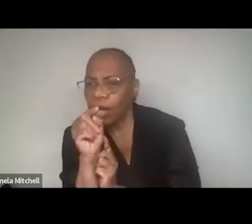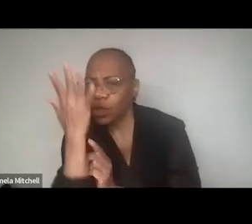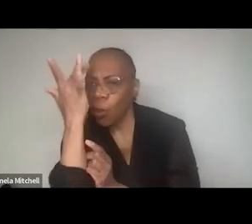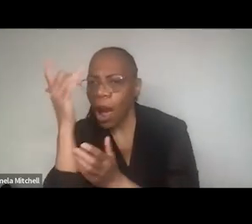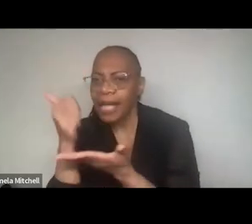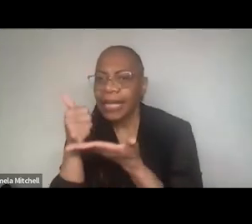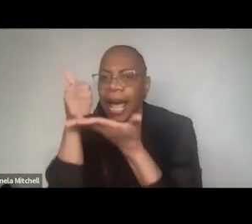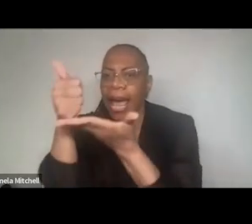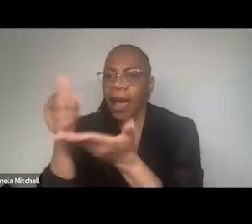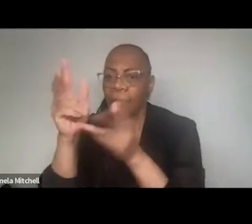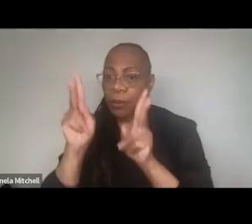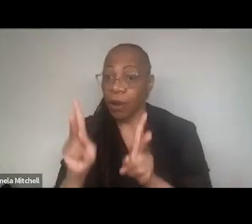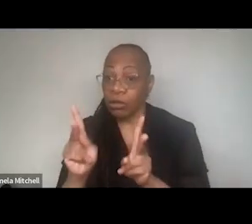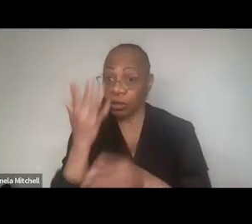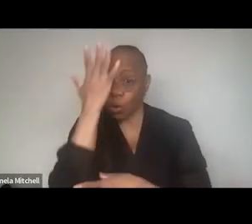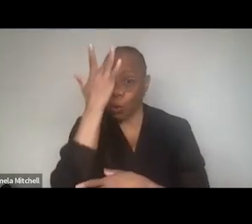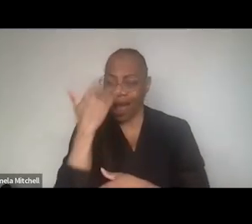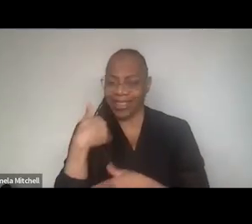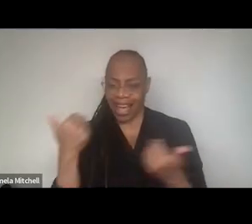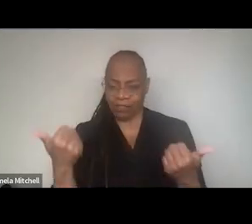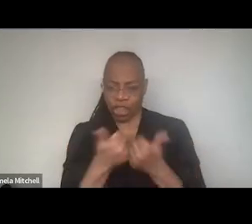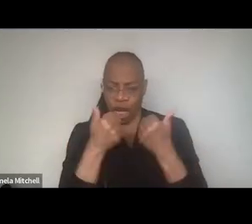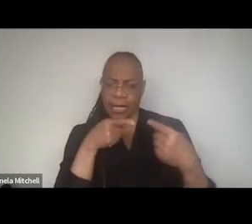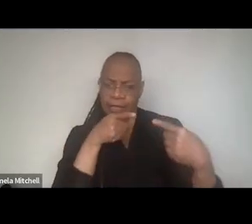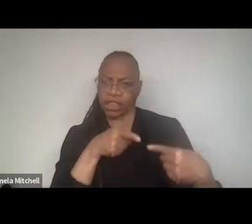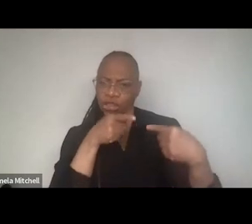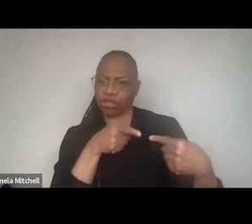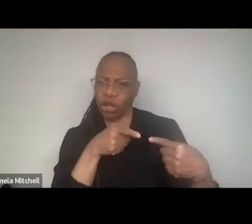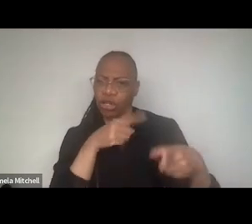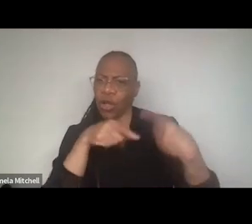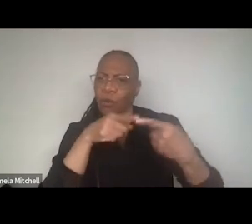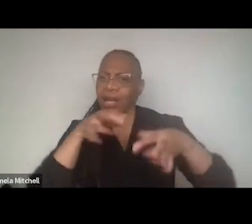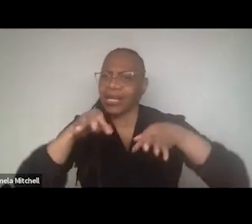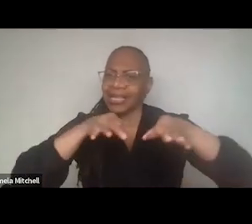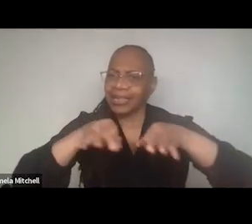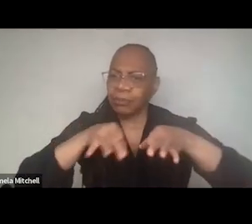Y tienen desafíos y luchan con explicar a la seguridad social por qué están discapacitados.